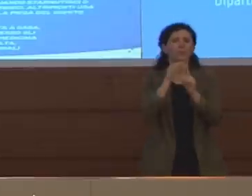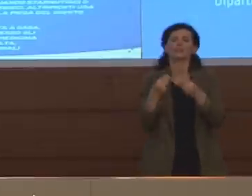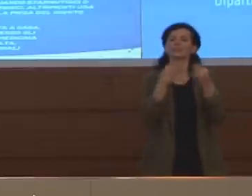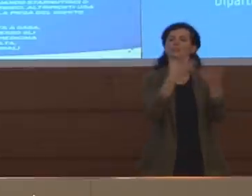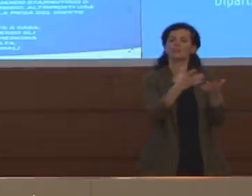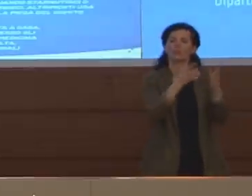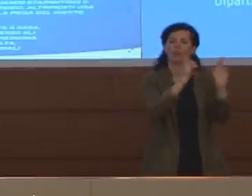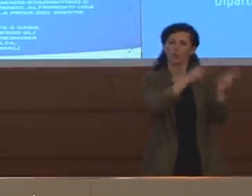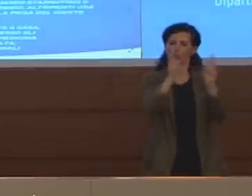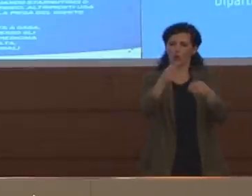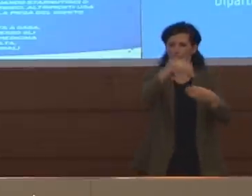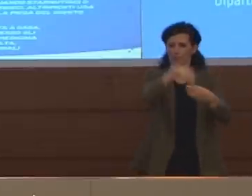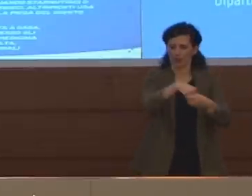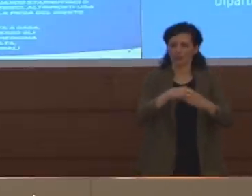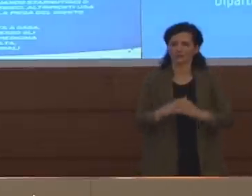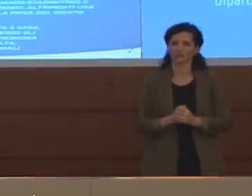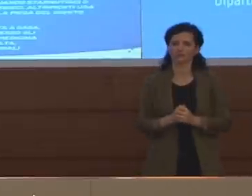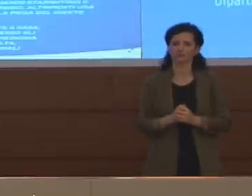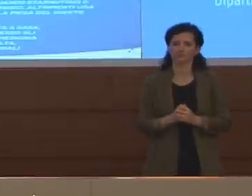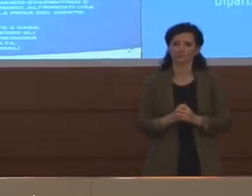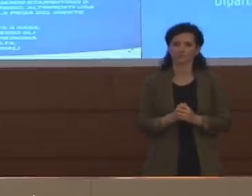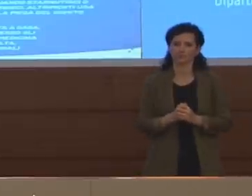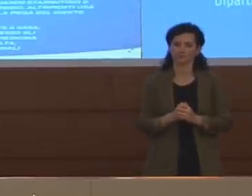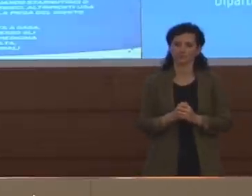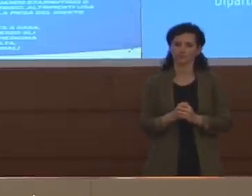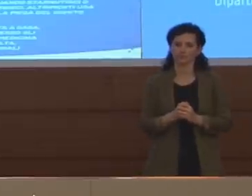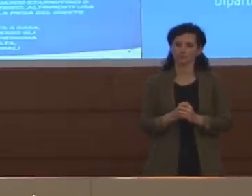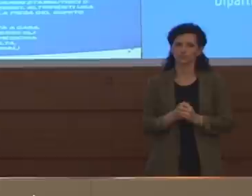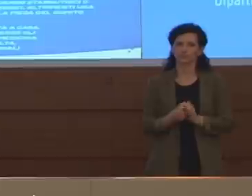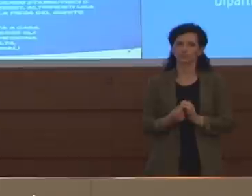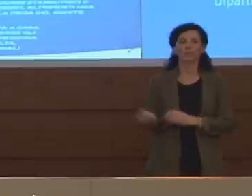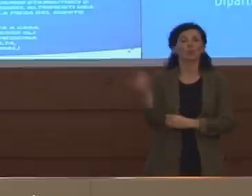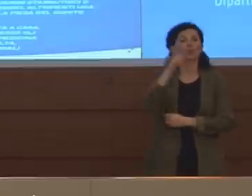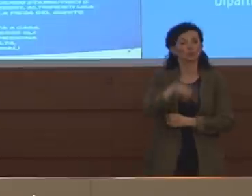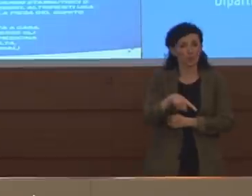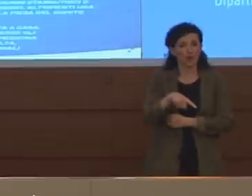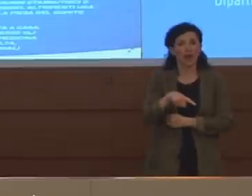Voglio anche ricordare che domani è in partenza un altro contingente della